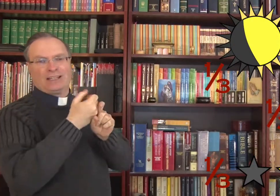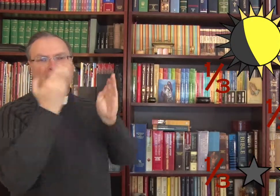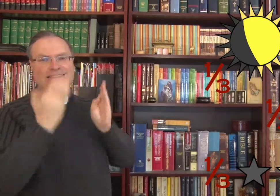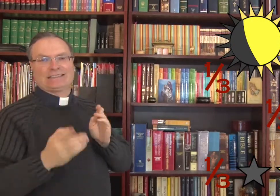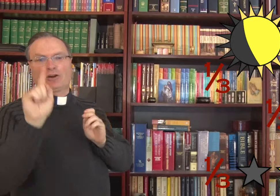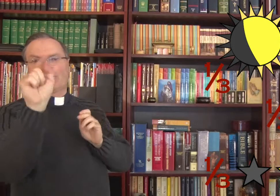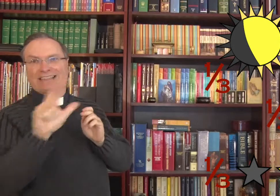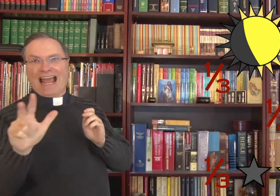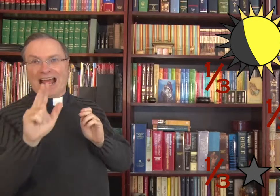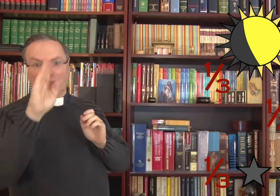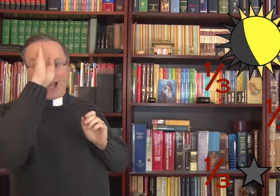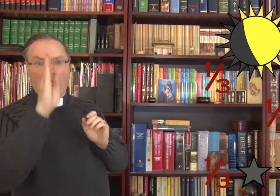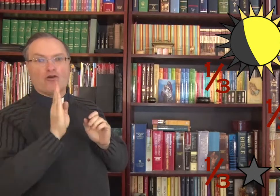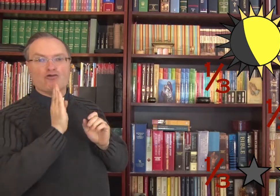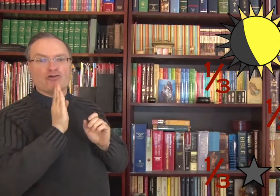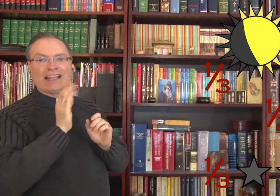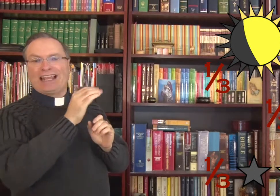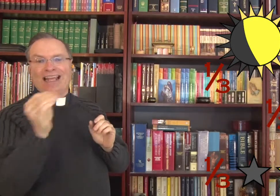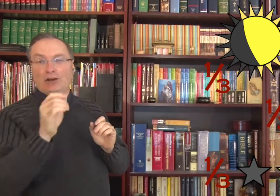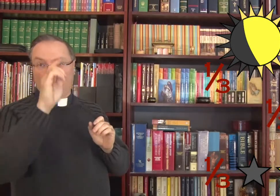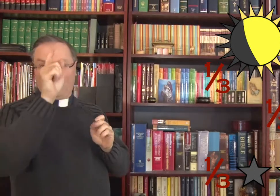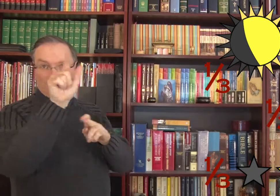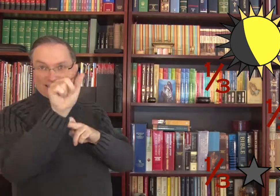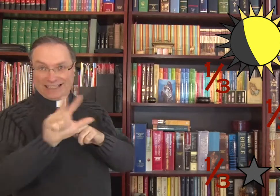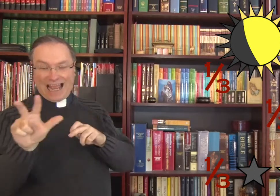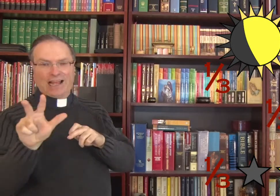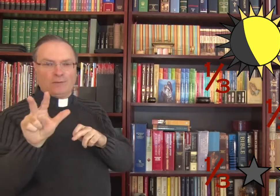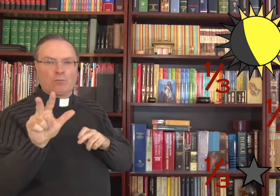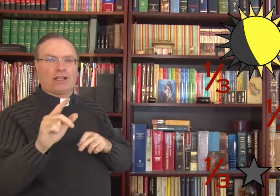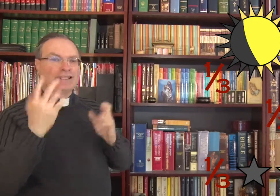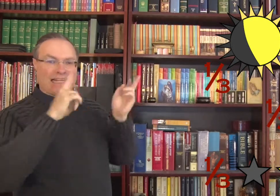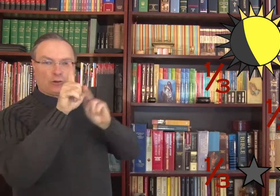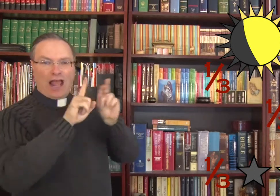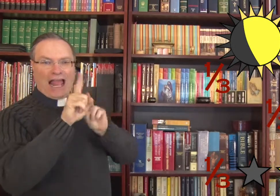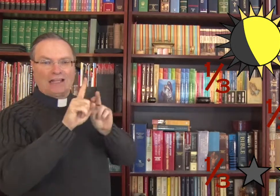ainsi que le tiers de la lune et le tiers des étoiles,